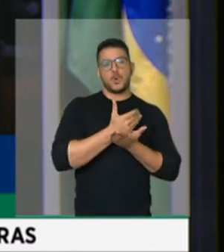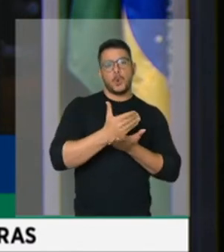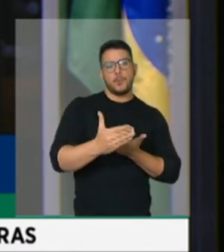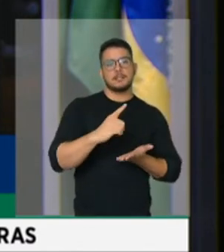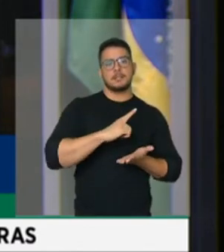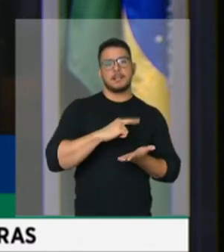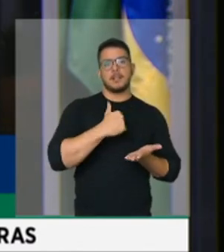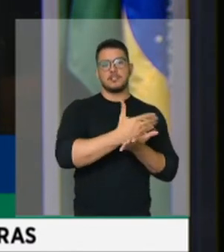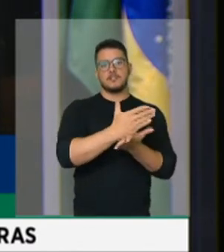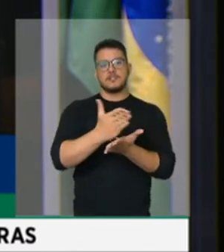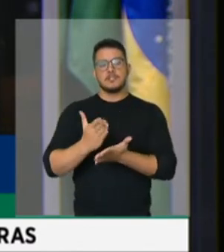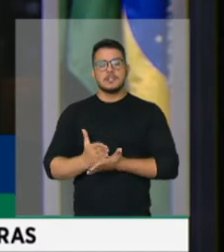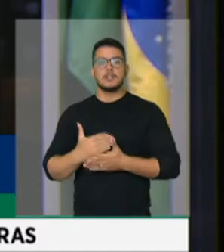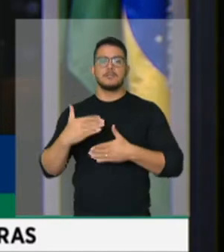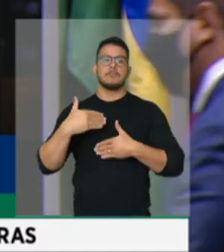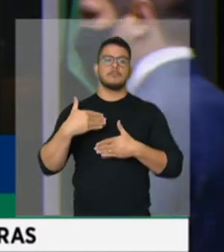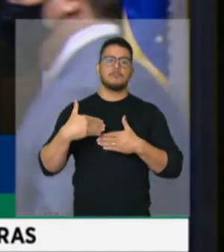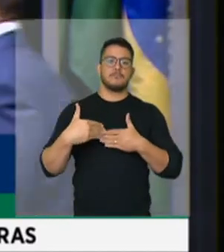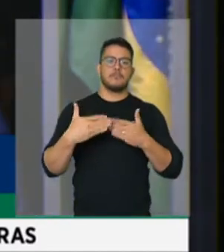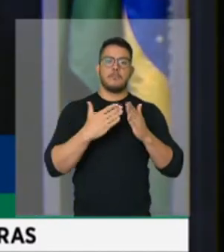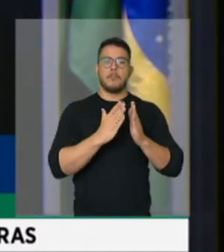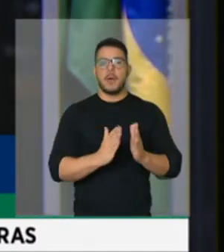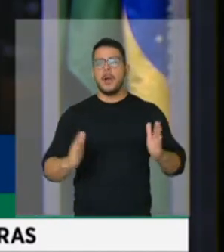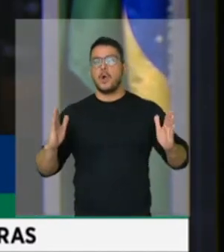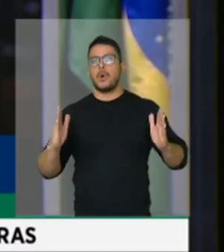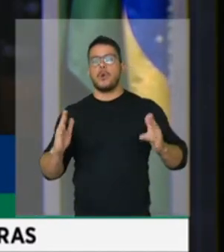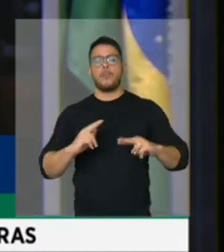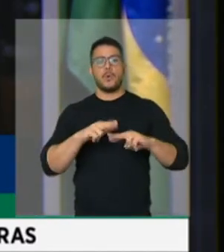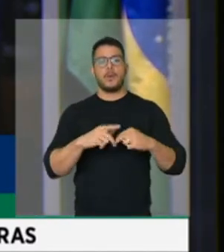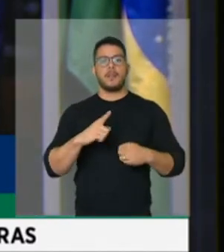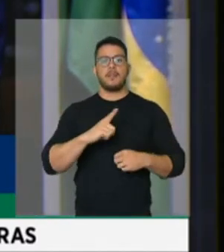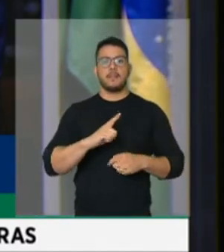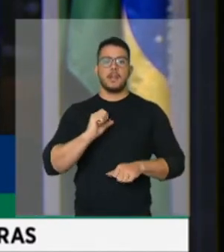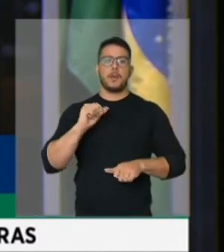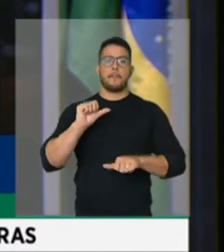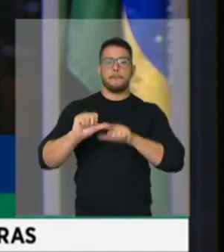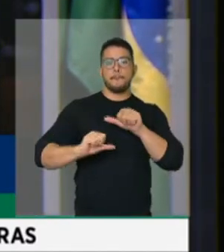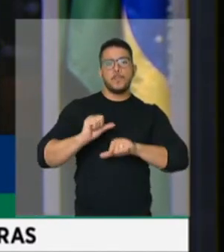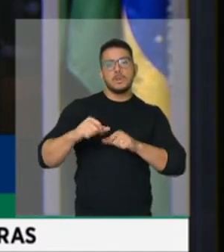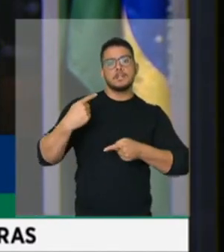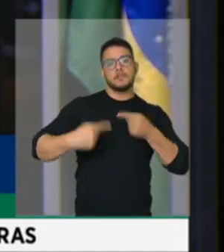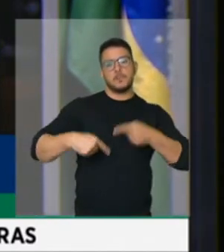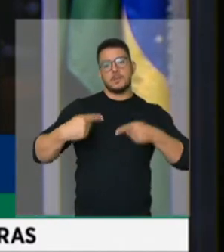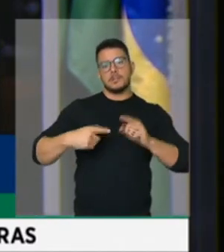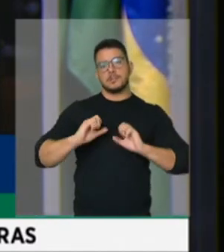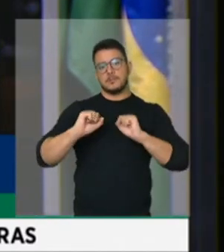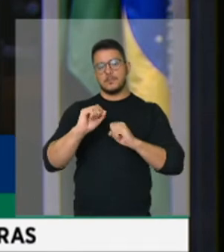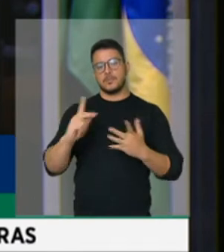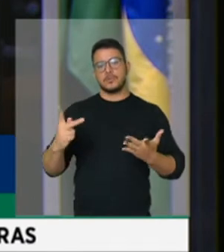DO PROCESSO DE DESESTATIZAÇÃO DA EMPRESA EM OUTROS MOMENTOS HISTÓRICOS. ENTENDEMOS COMO INVIÁVEL